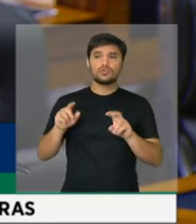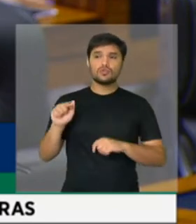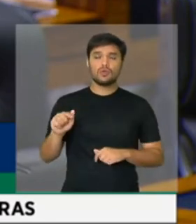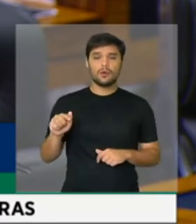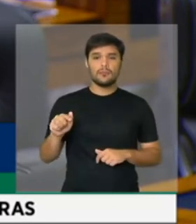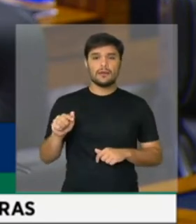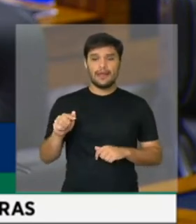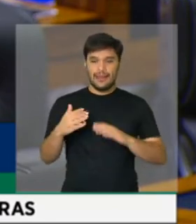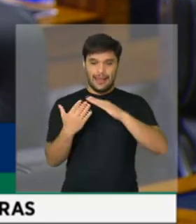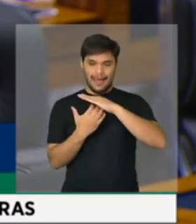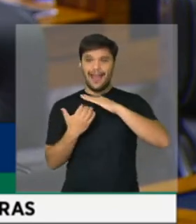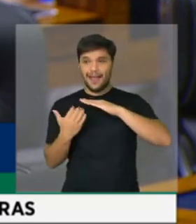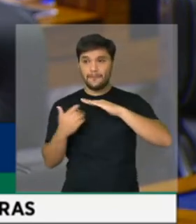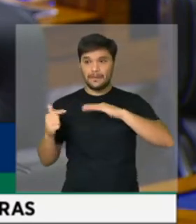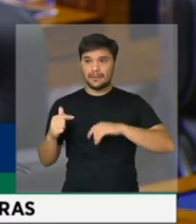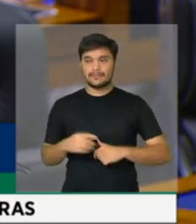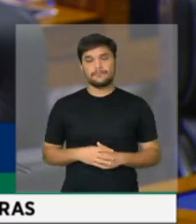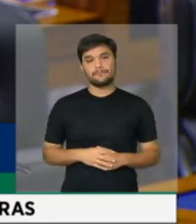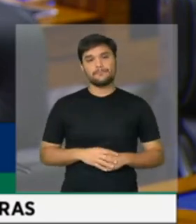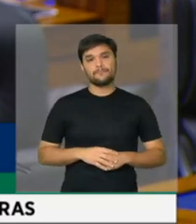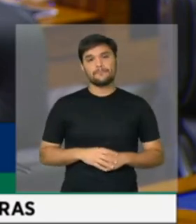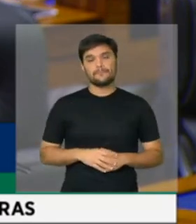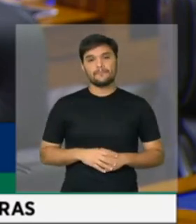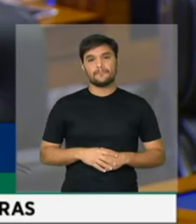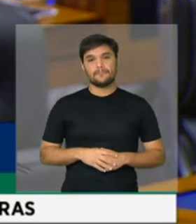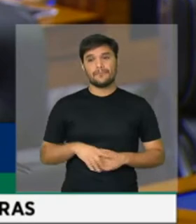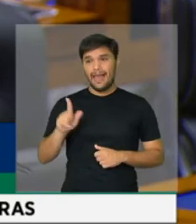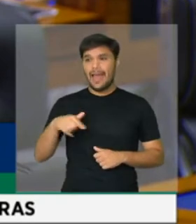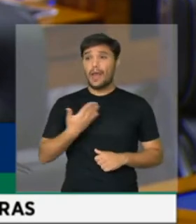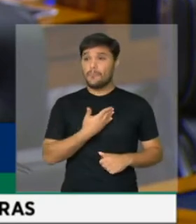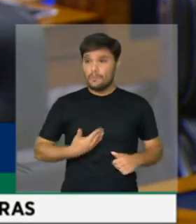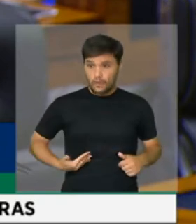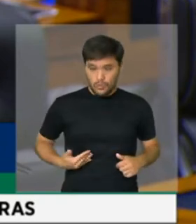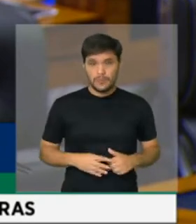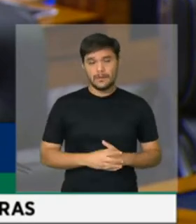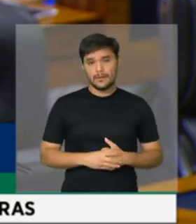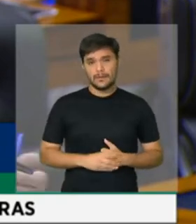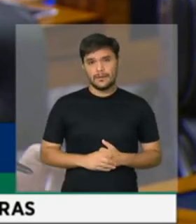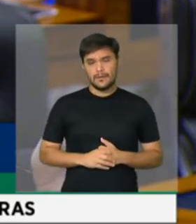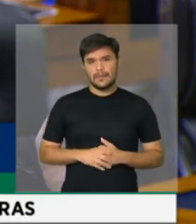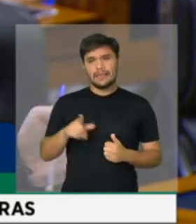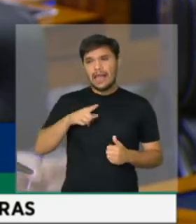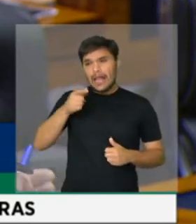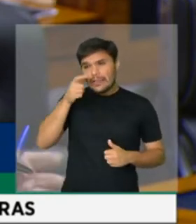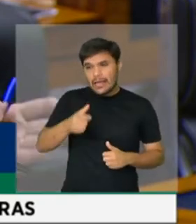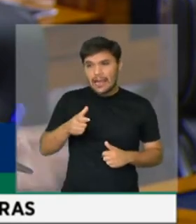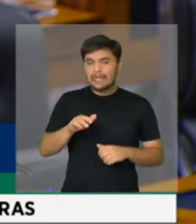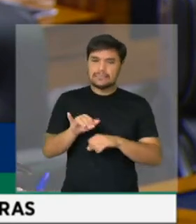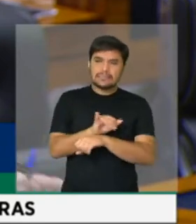PREOCUPAÇÃO COM O TEMA AMBIENTAL. QUANTAS FAMÍLIAS, QUANTO DESASTRE AMBIENTAL NÓS TIVEMOS? EXATAMENTE ISSO QUE ACONTECE COMO CONSEQUÊNCIA